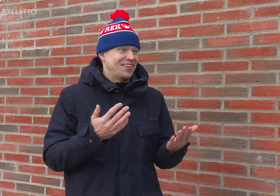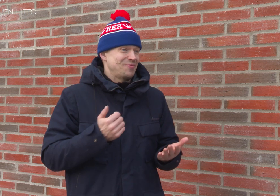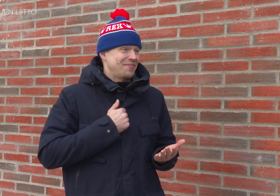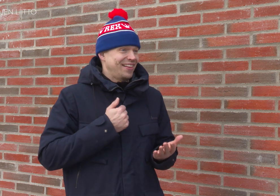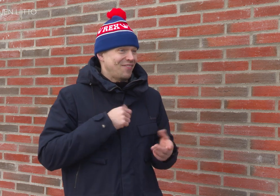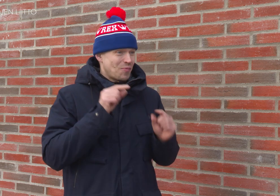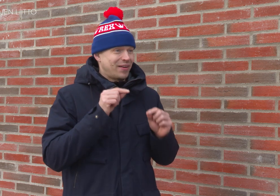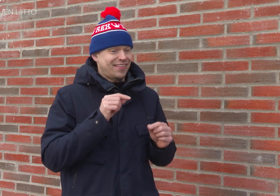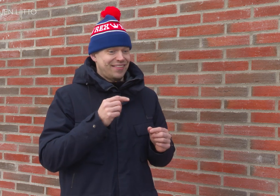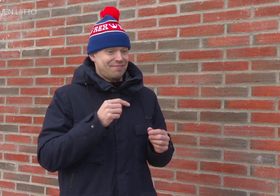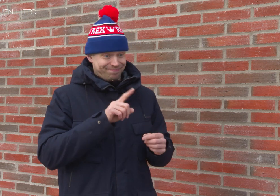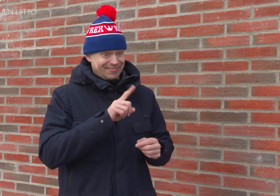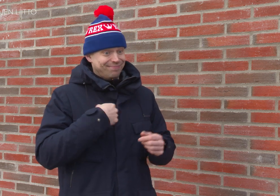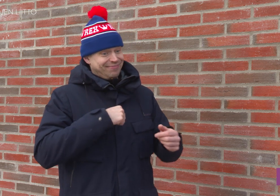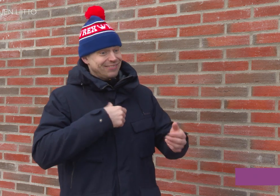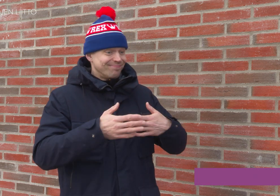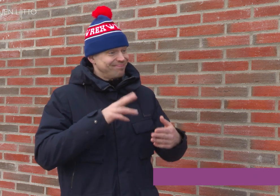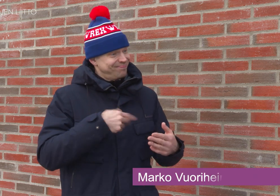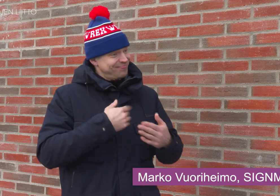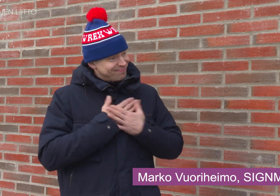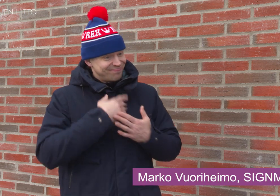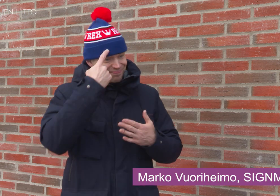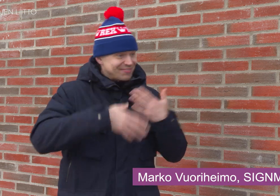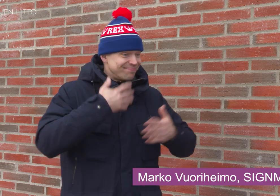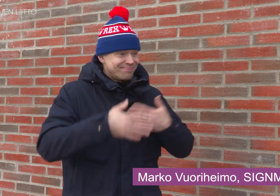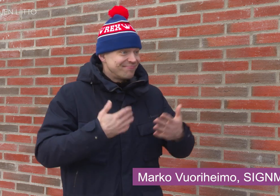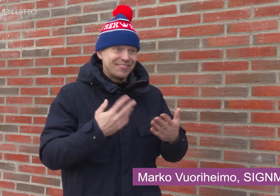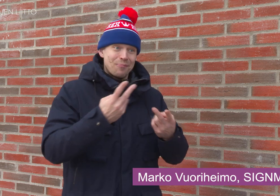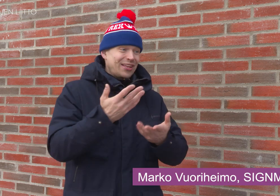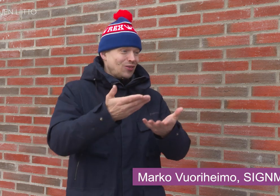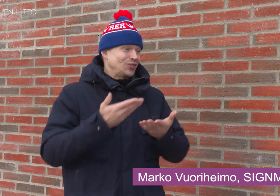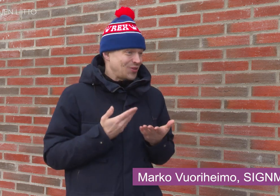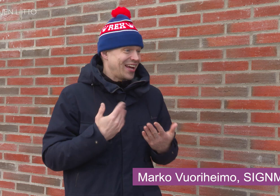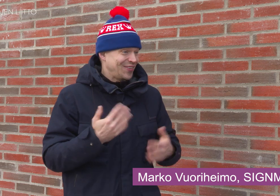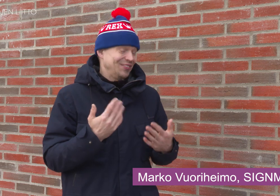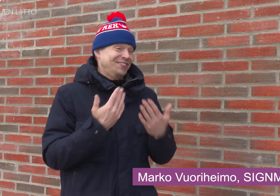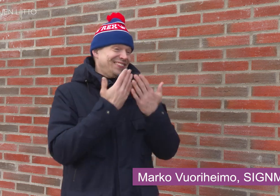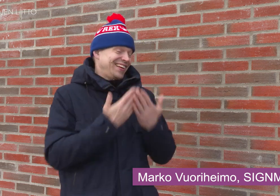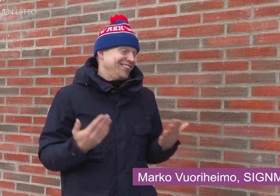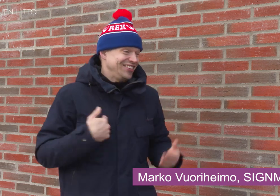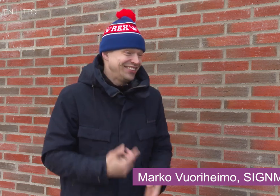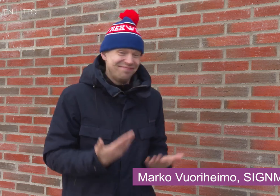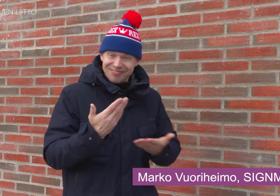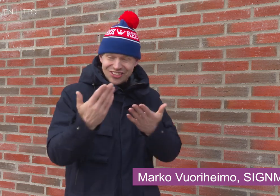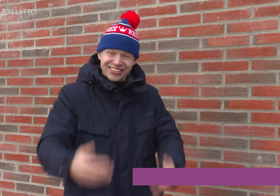Mahtavaa saada tällainen tunnustus tekemällä sitä, mitä rakastan. Kiitos!